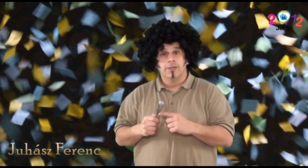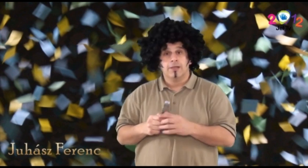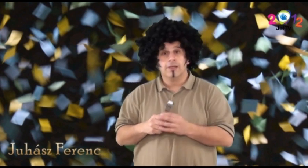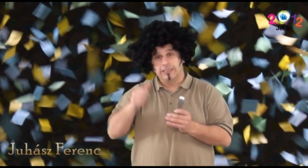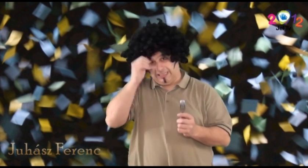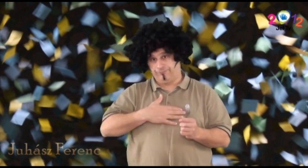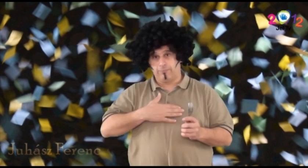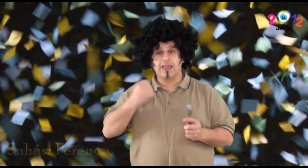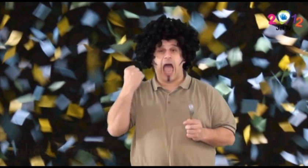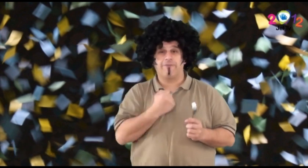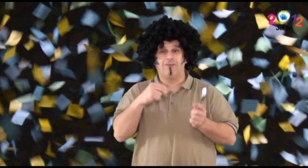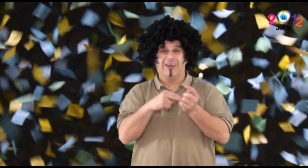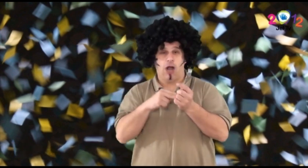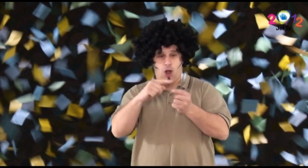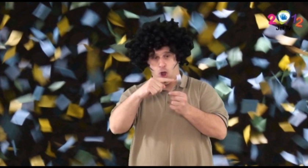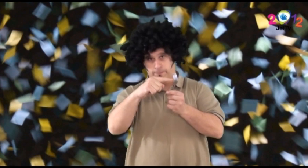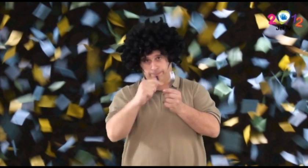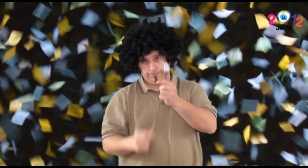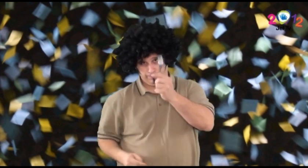Nevem David Villa.